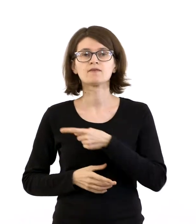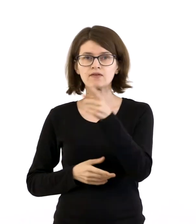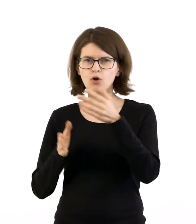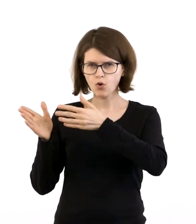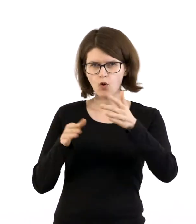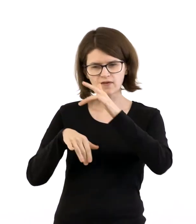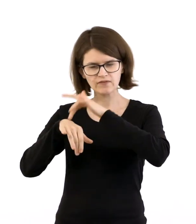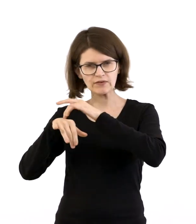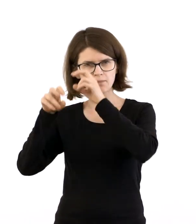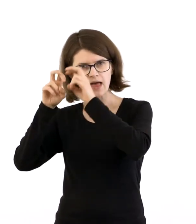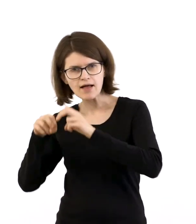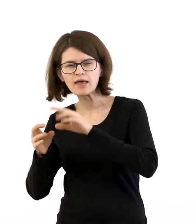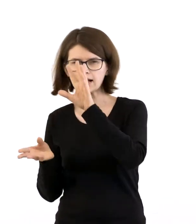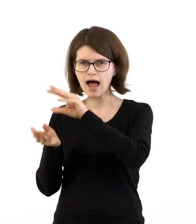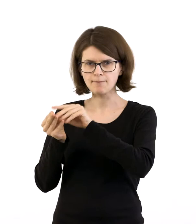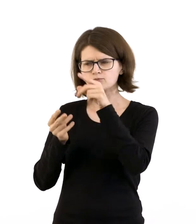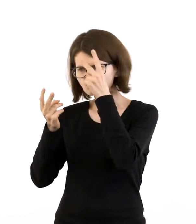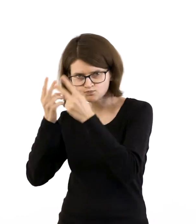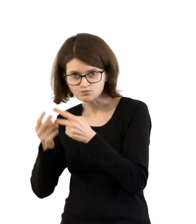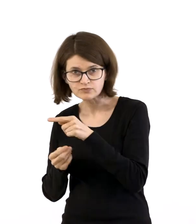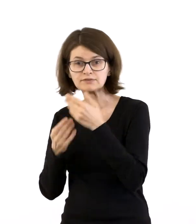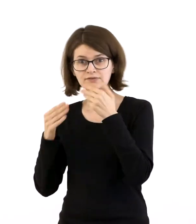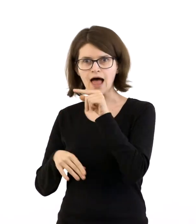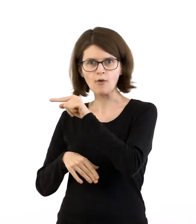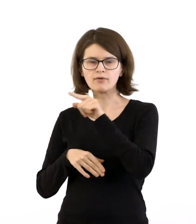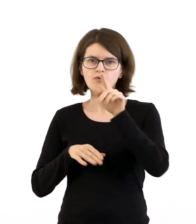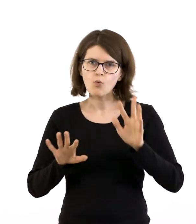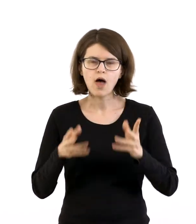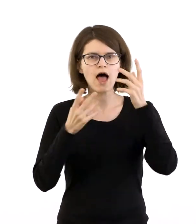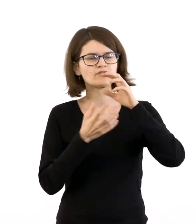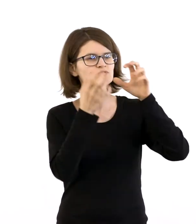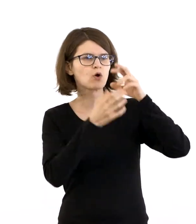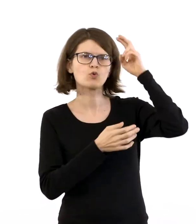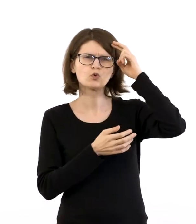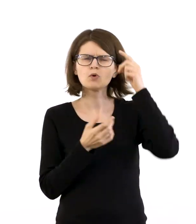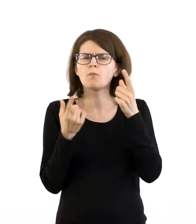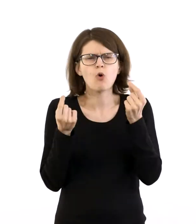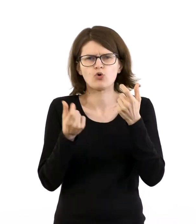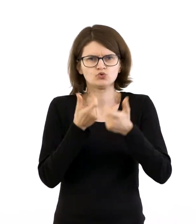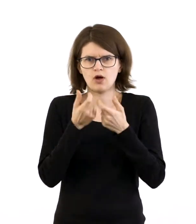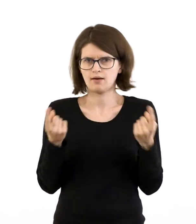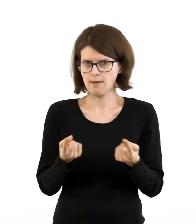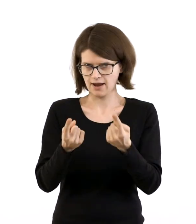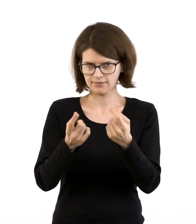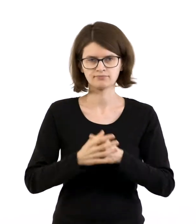Znajdźcie wyniki badań i raporty, które pozwolą Wam lepiej poznać otaczający Was świat.